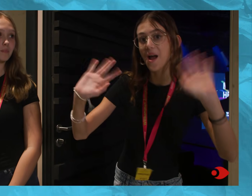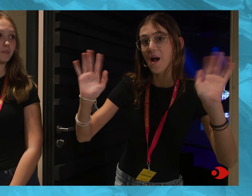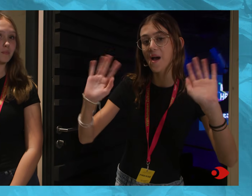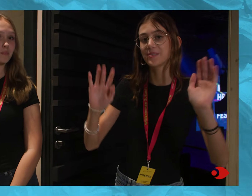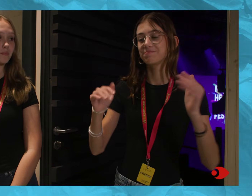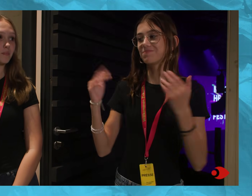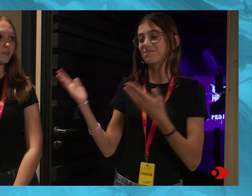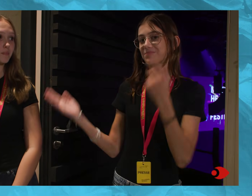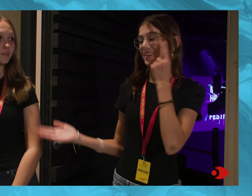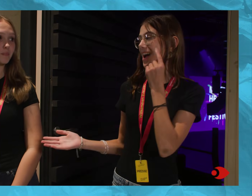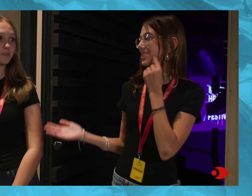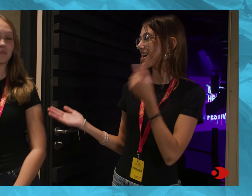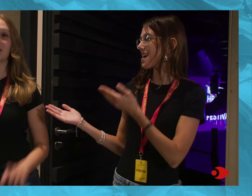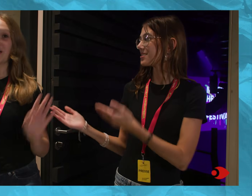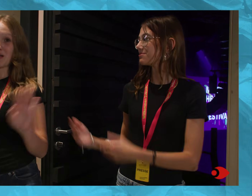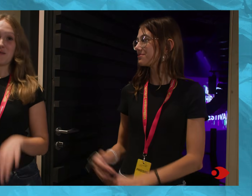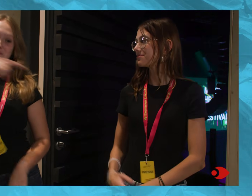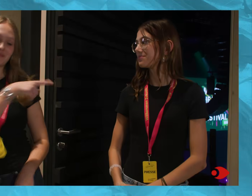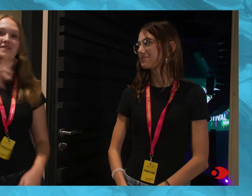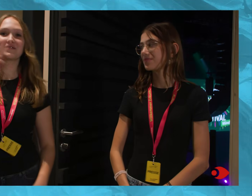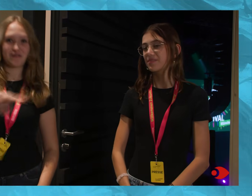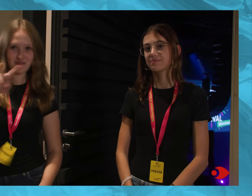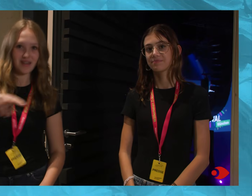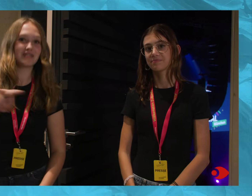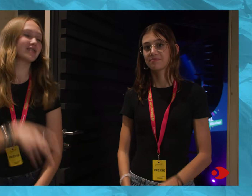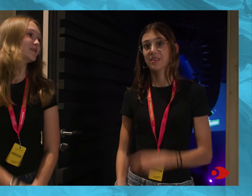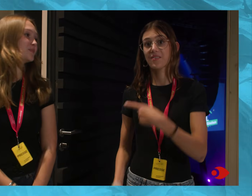Hey! Das ist Jana. - Hi, und das ist Viviane.